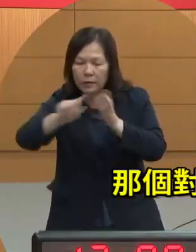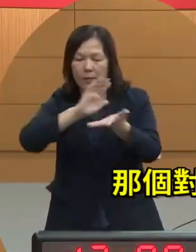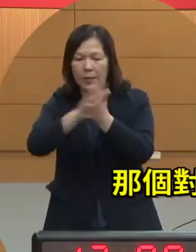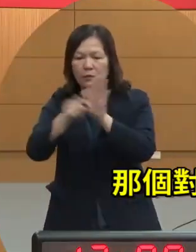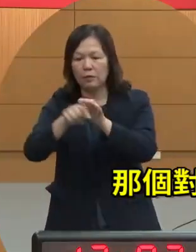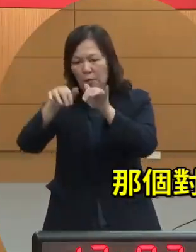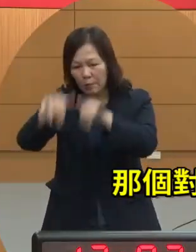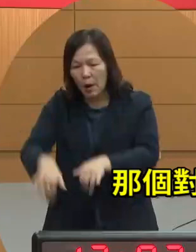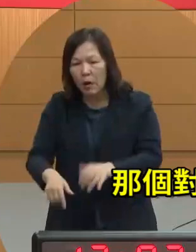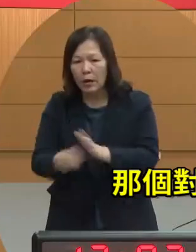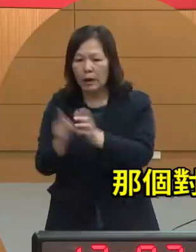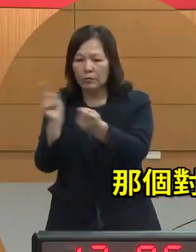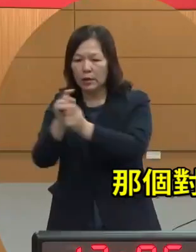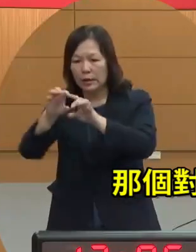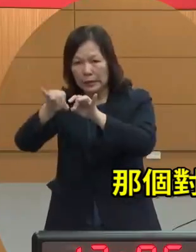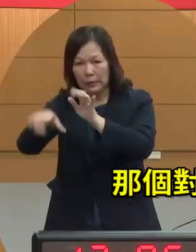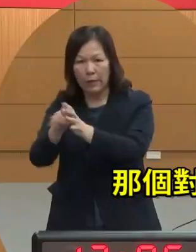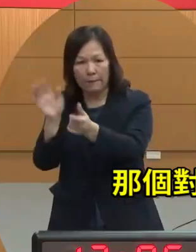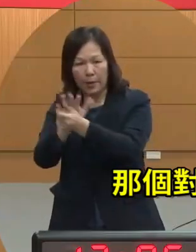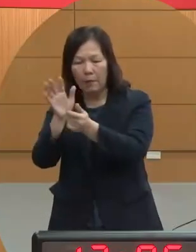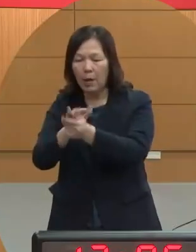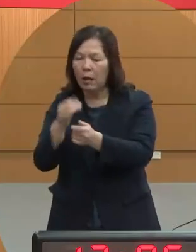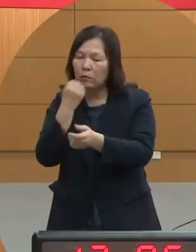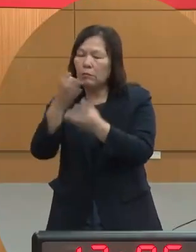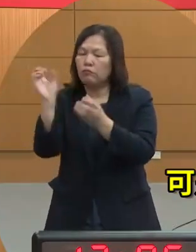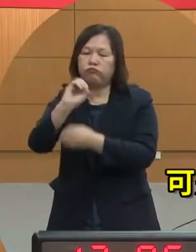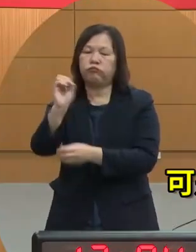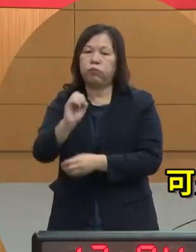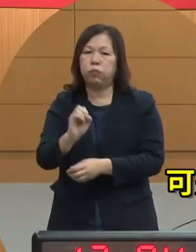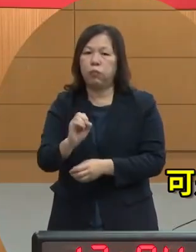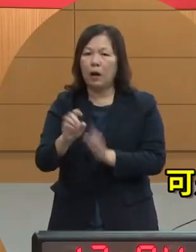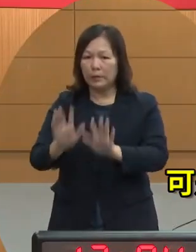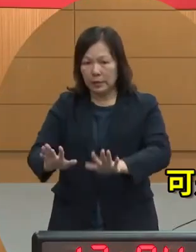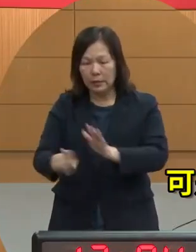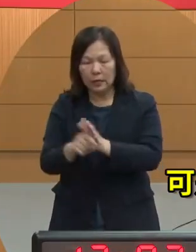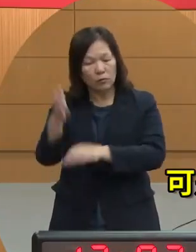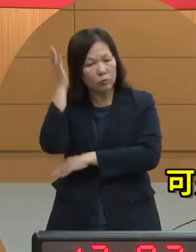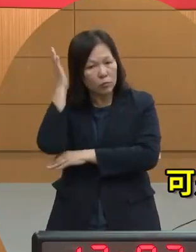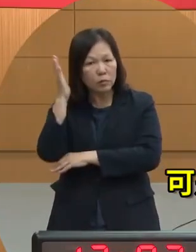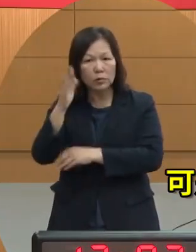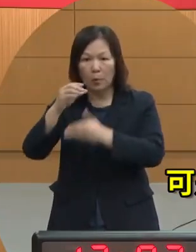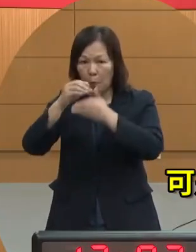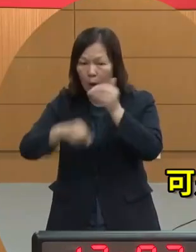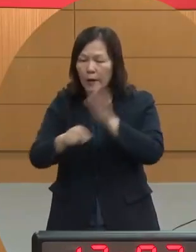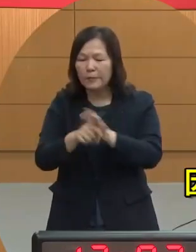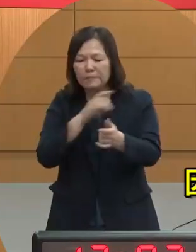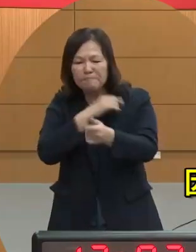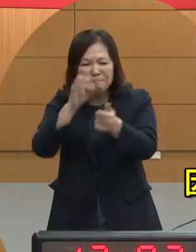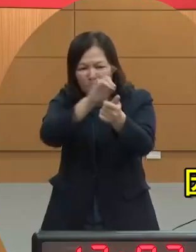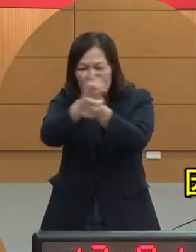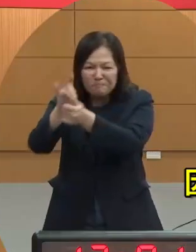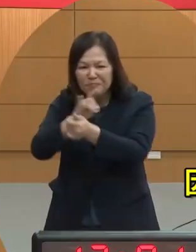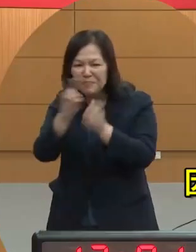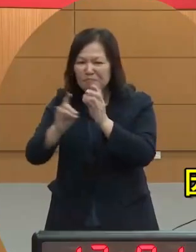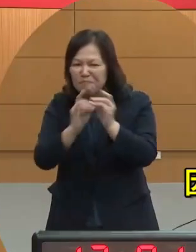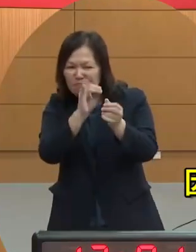那個對地方發展一點好處都沒有 可是現在政策 為了騙票 因為屏北的票比較多